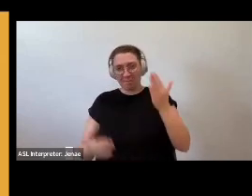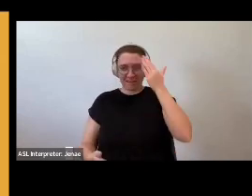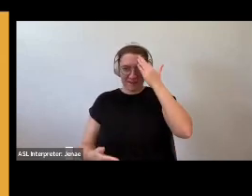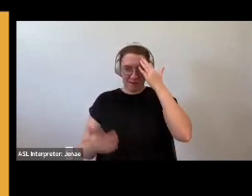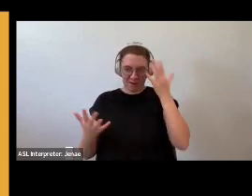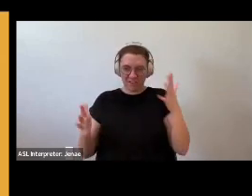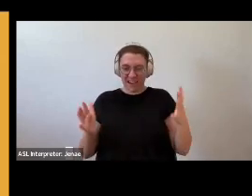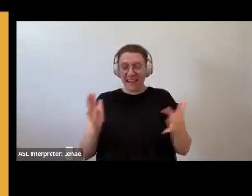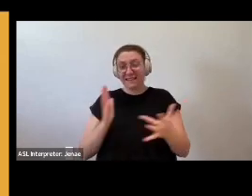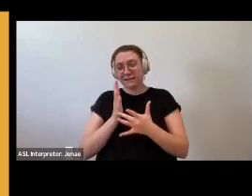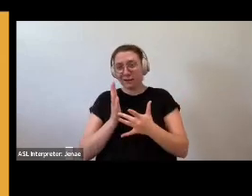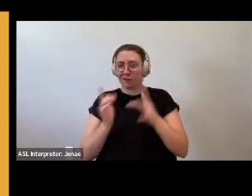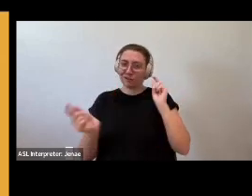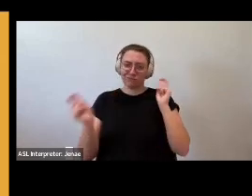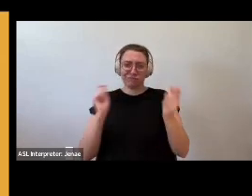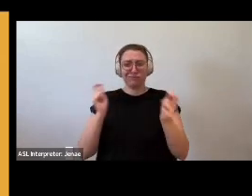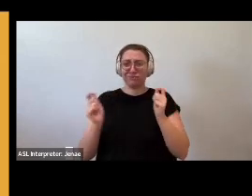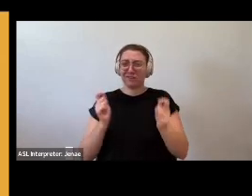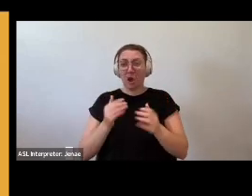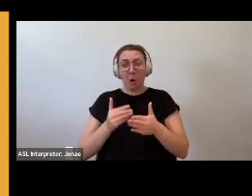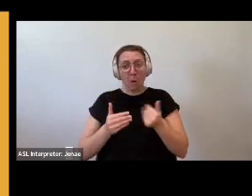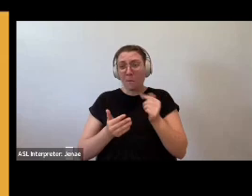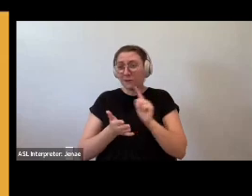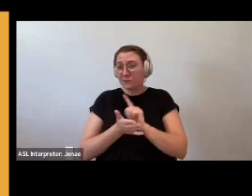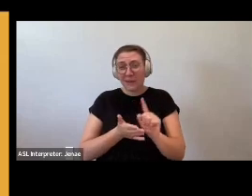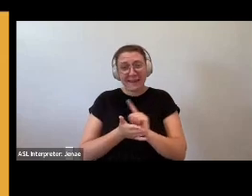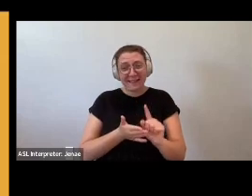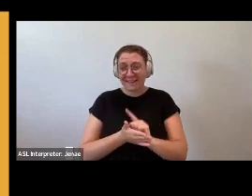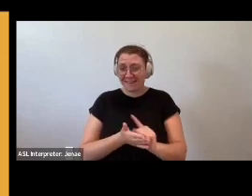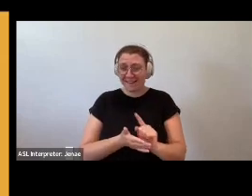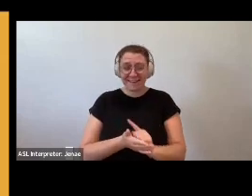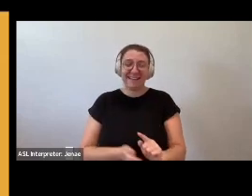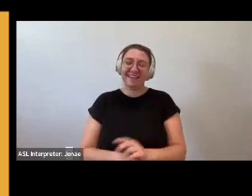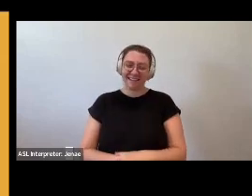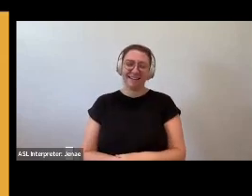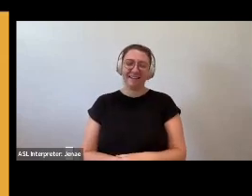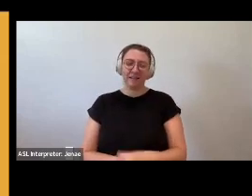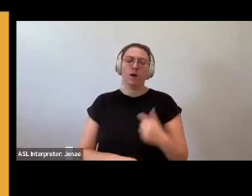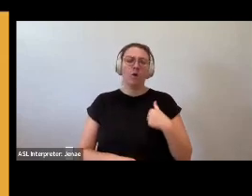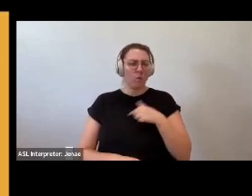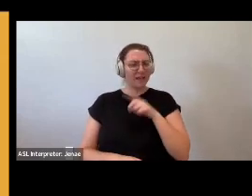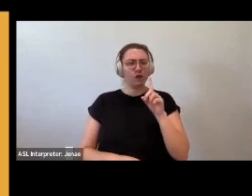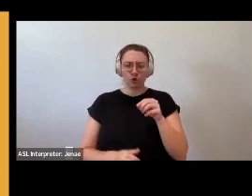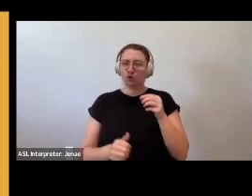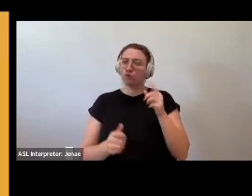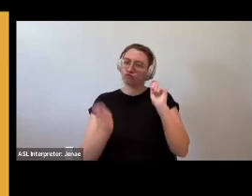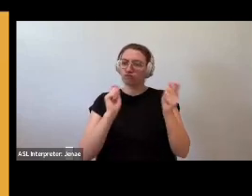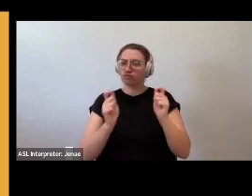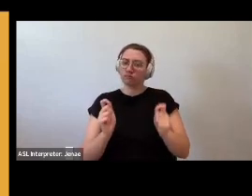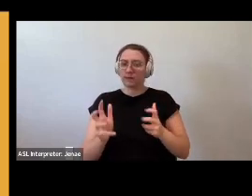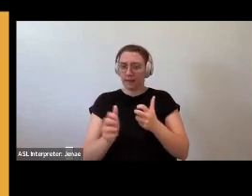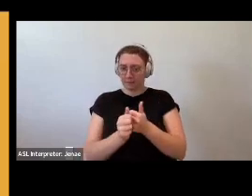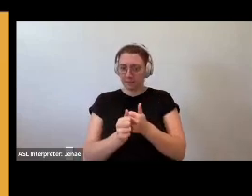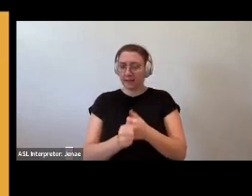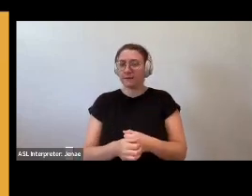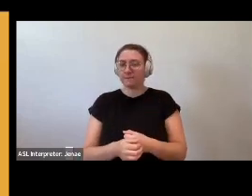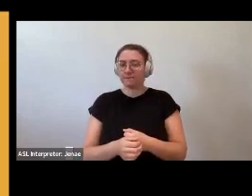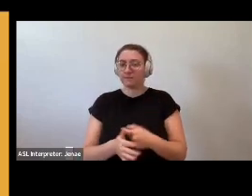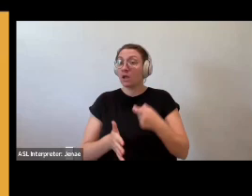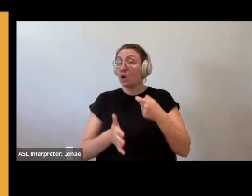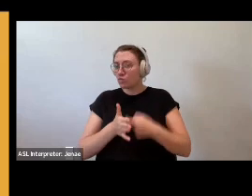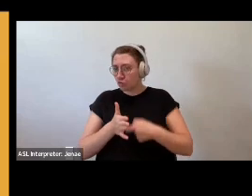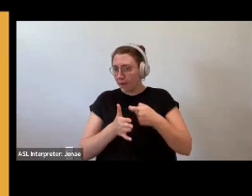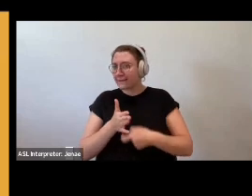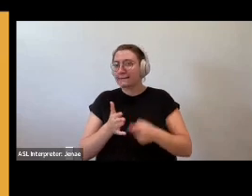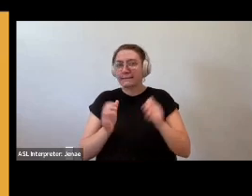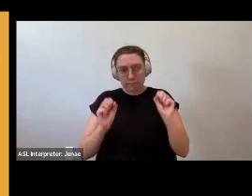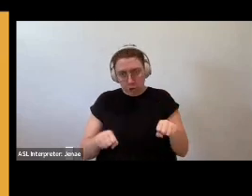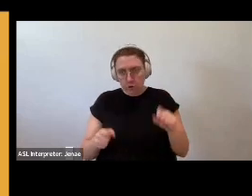la tecnología cambia casi semanalmente. Por eso, mantenemos esto actualizado. Los precios están sujetos a cambios.